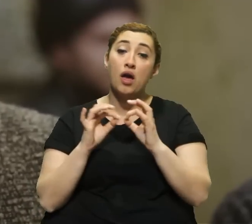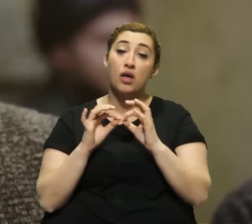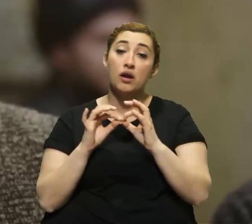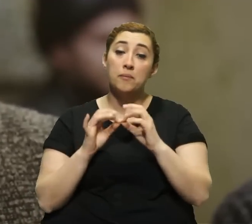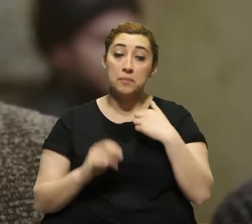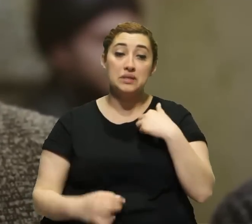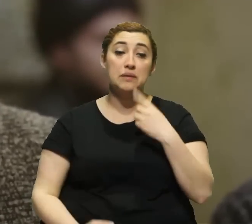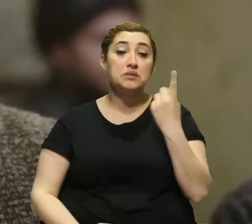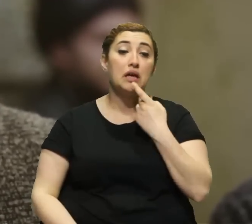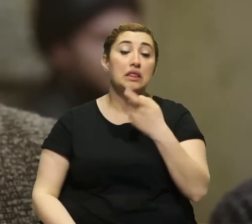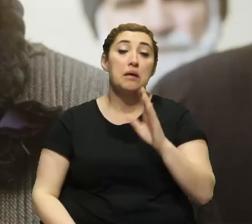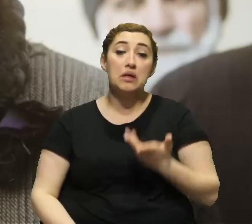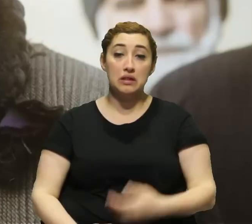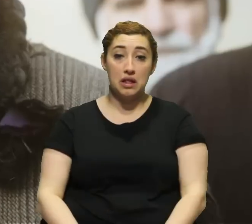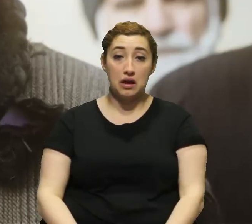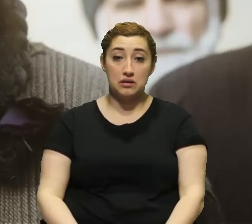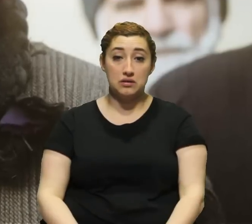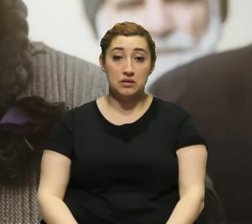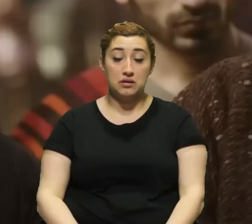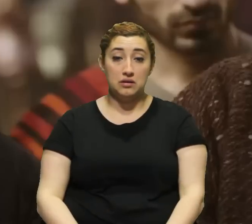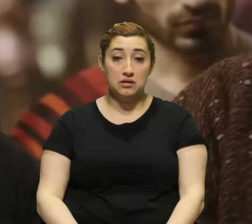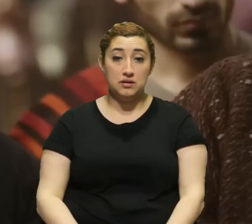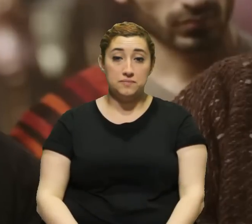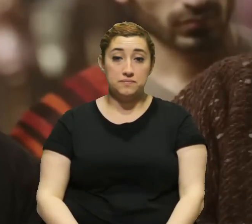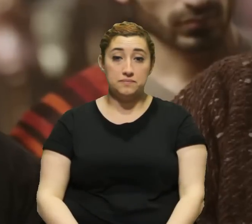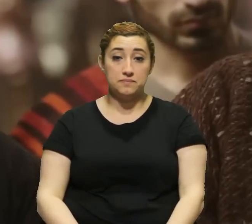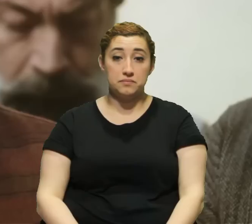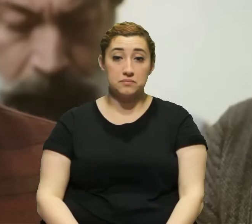Bize de diyen olmamıştır henüz.